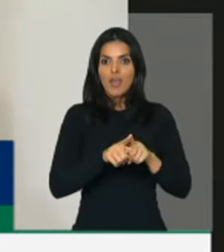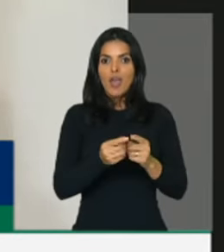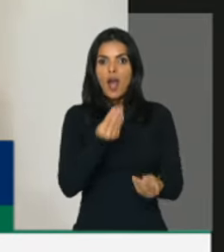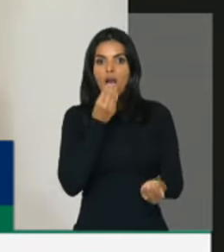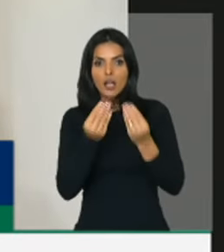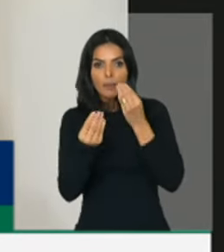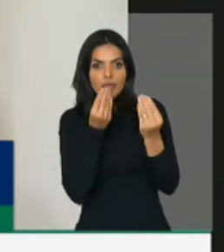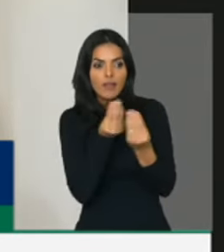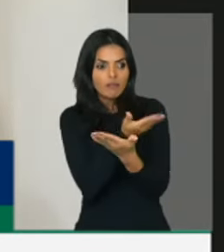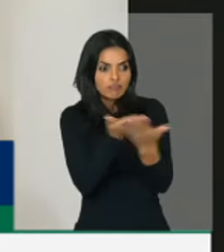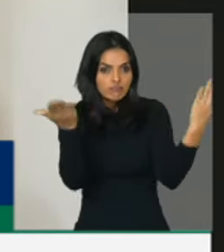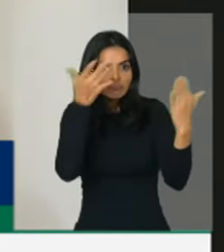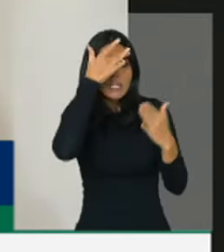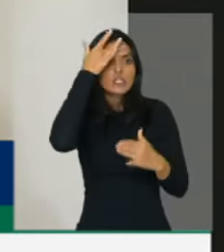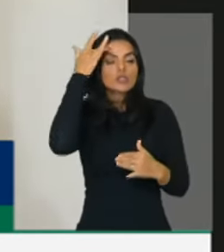FICAR EM CASA. MAS FICA EM